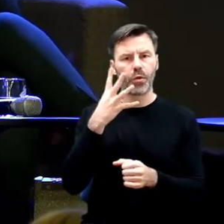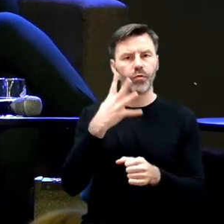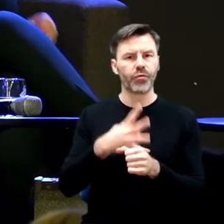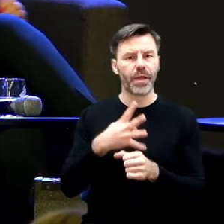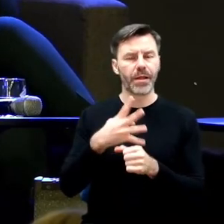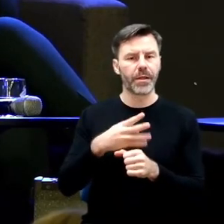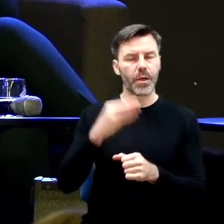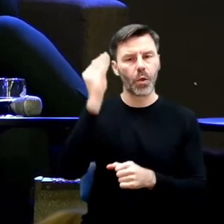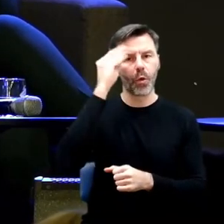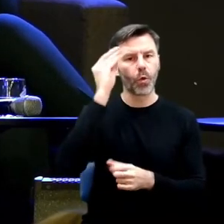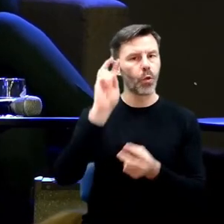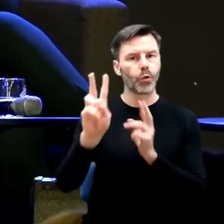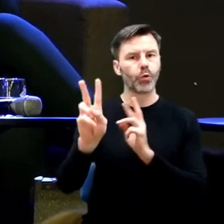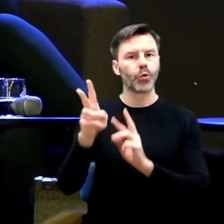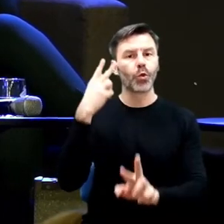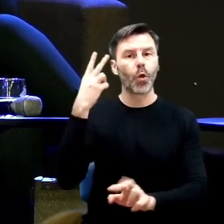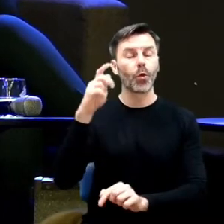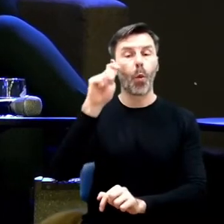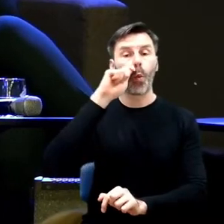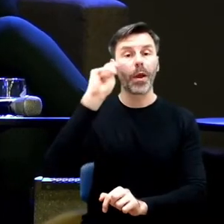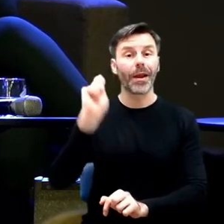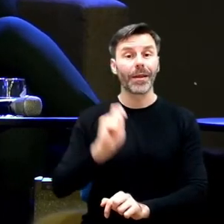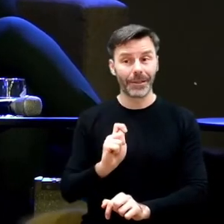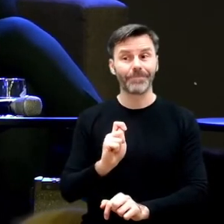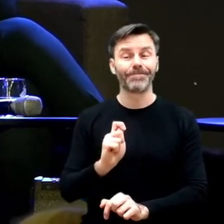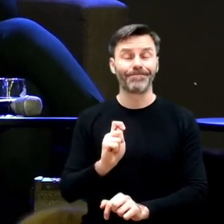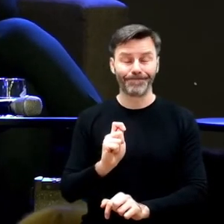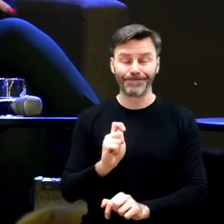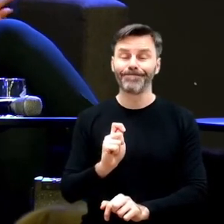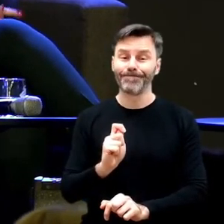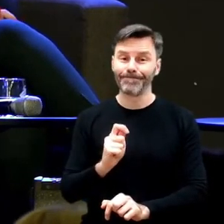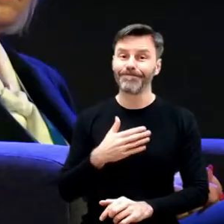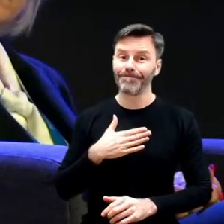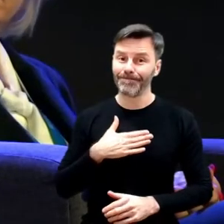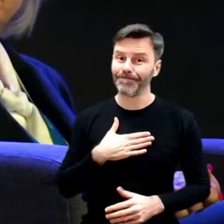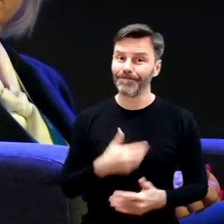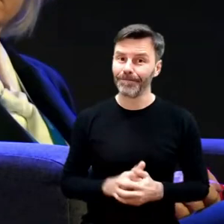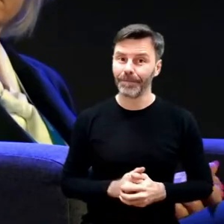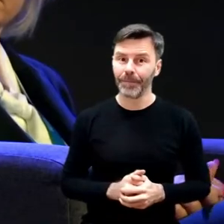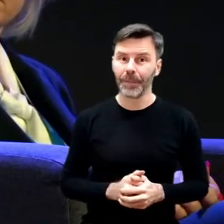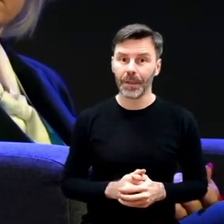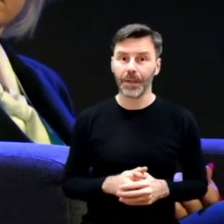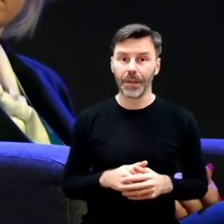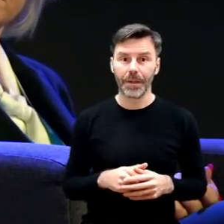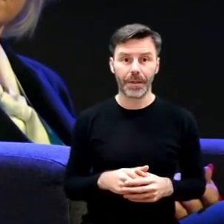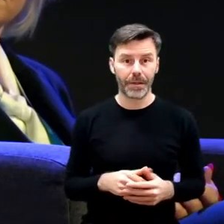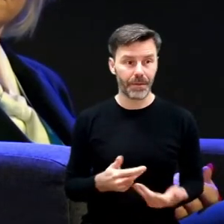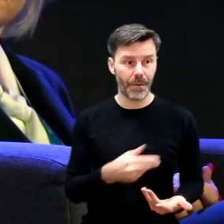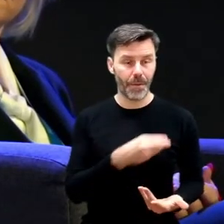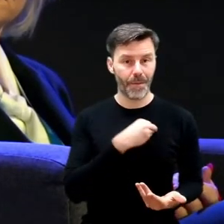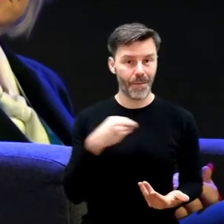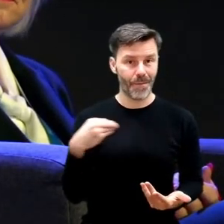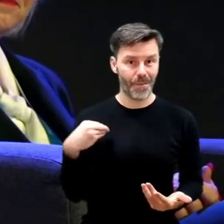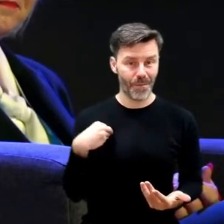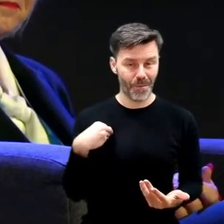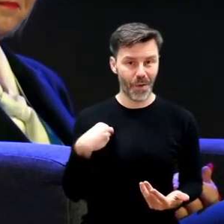Co też jest bardzo dobrze i bardzo dobrze stymuluje naszą młodzież, która jest trochę leniwsza, powiedziałbym, od nich.